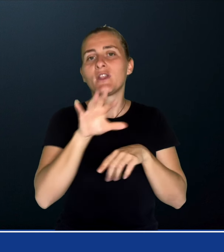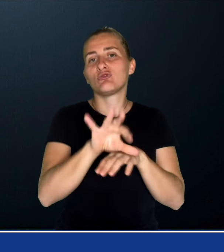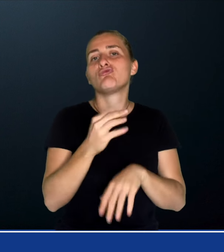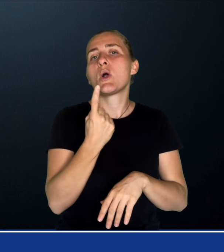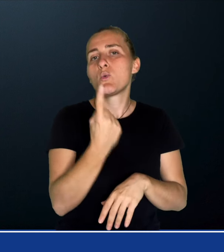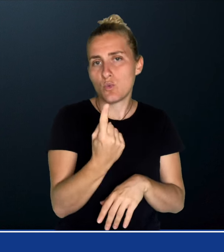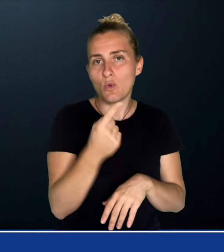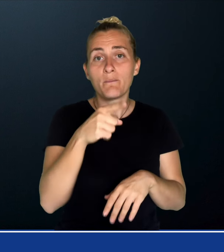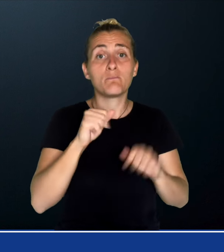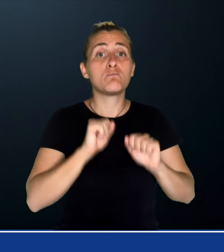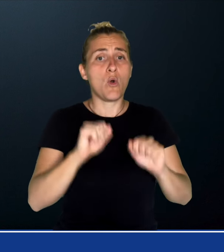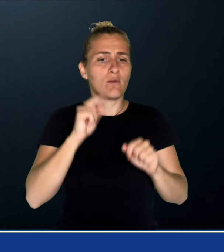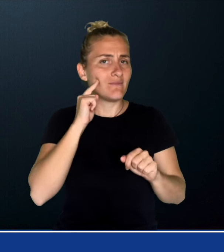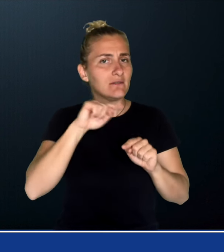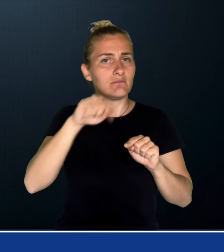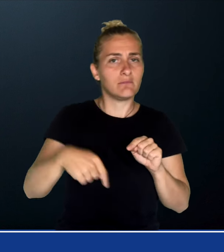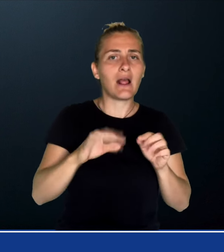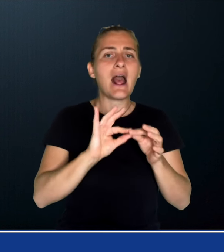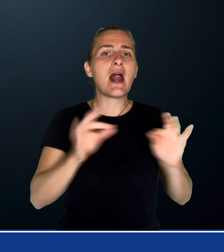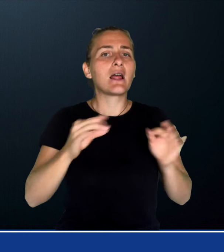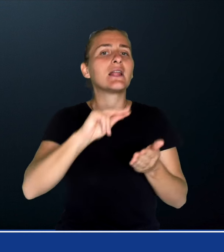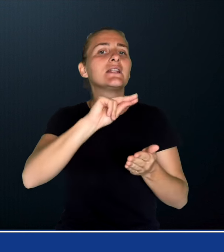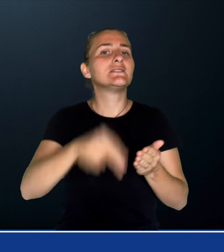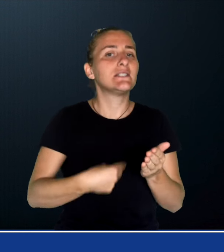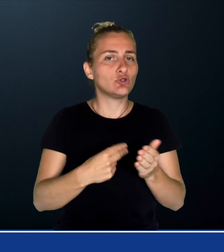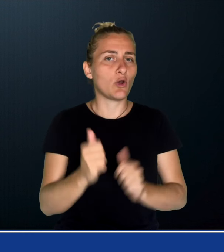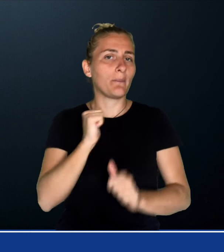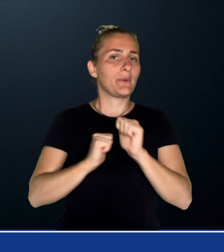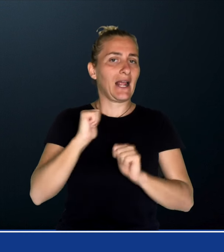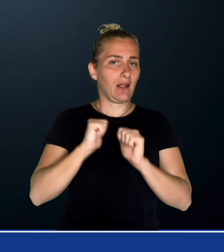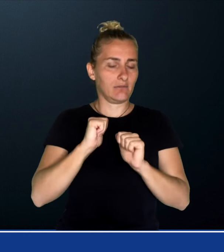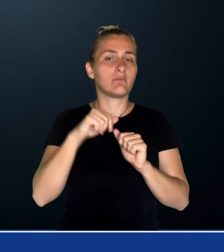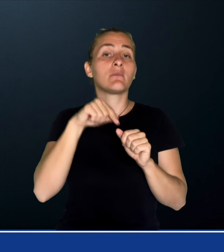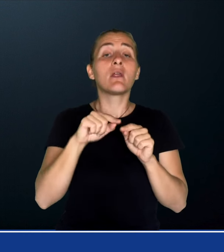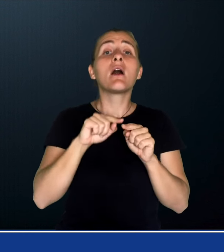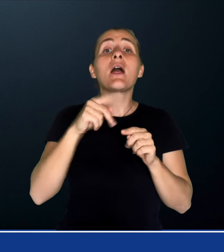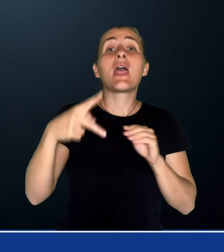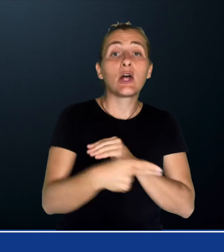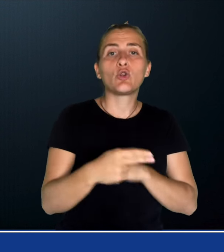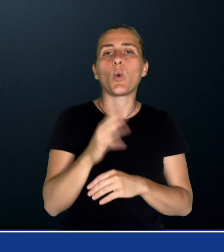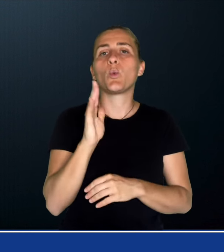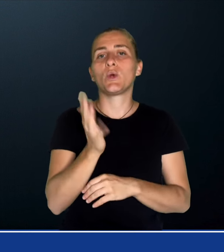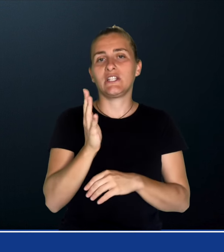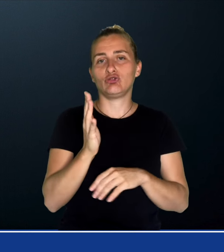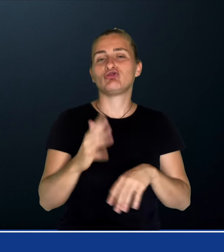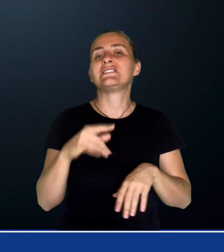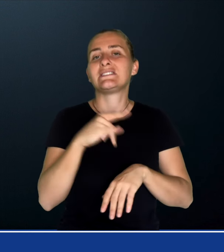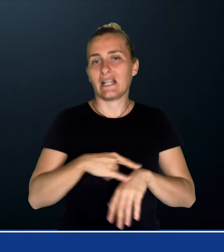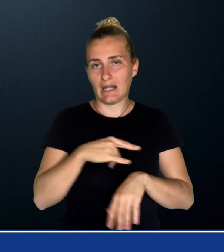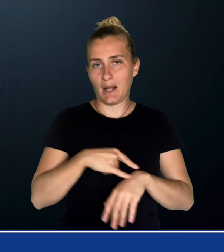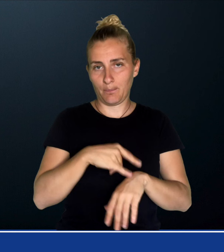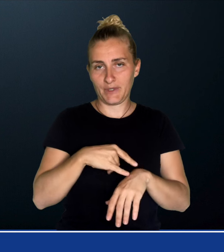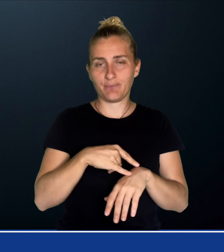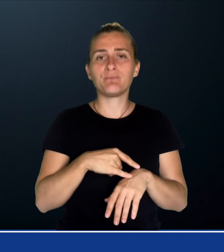bisognerà sceglierne uno da seguire; qui sotto il link tramite cui potrete pre-iscrivervi, entro il 15 settembre.